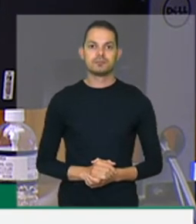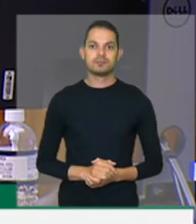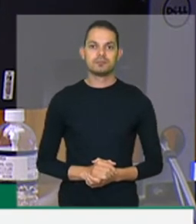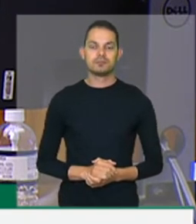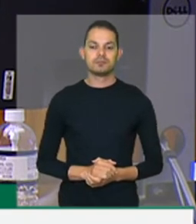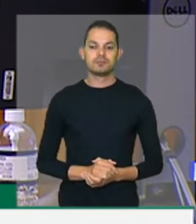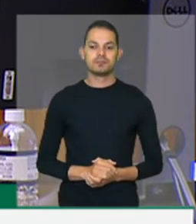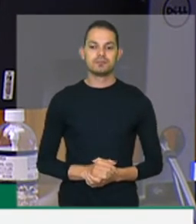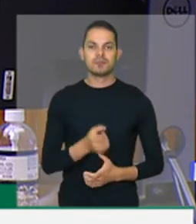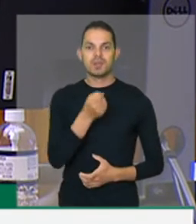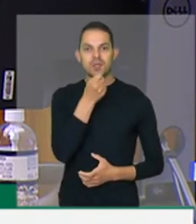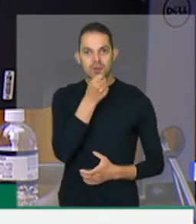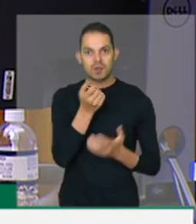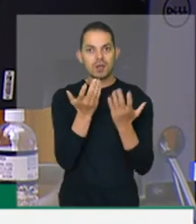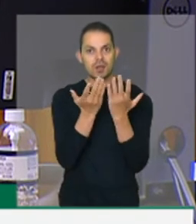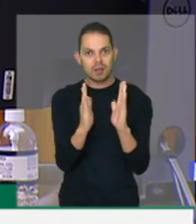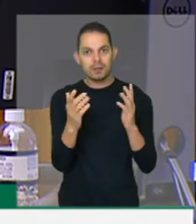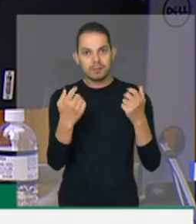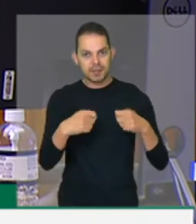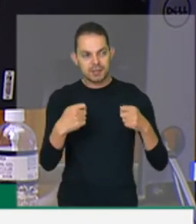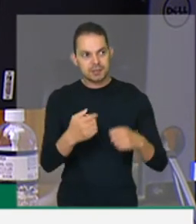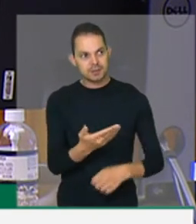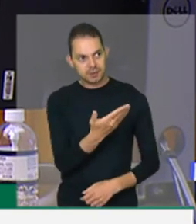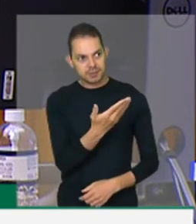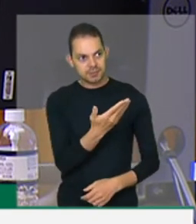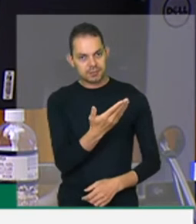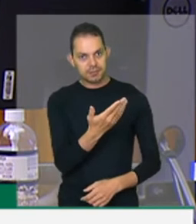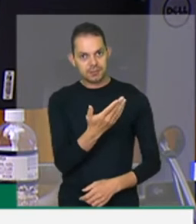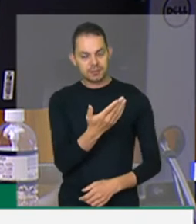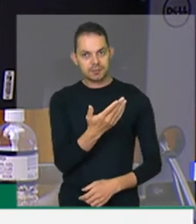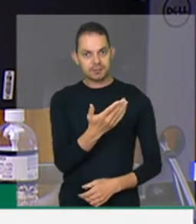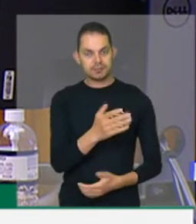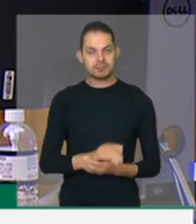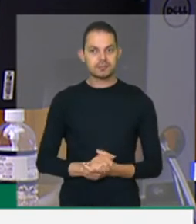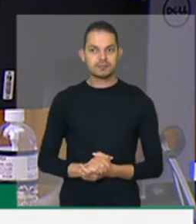VOSSA EXCELÊNCIA. ATIVA O MICROFONE DE VOSSA EXCELÊ